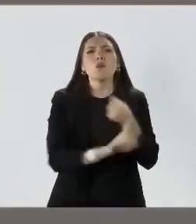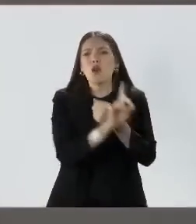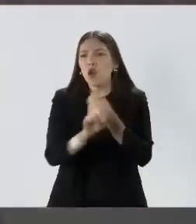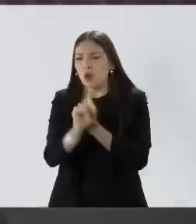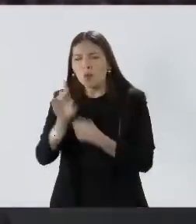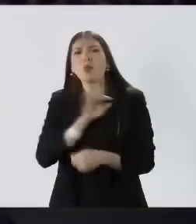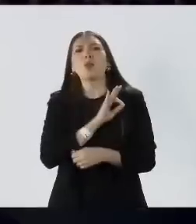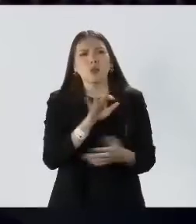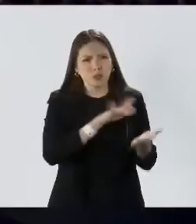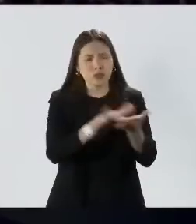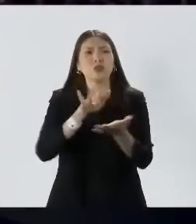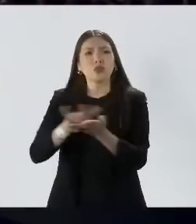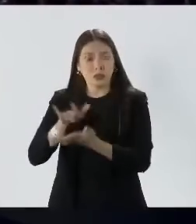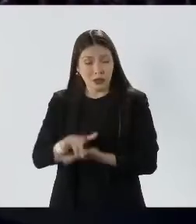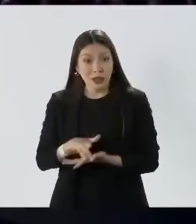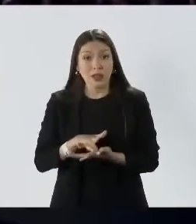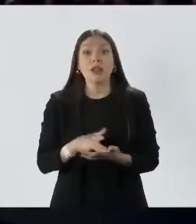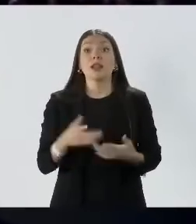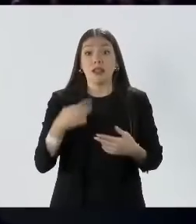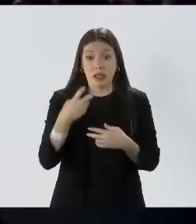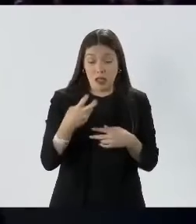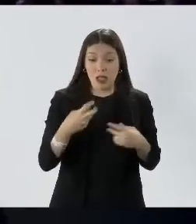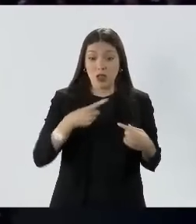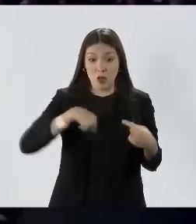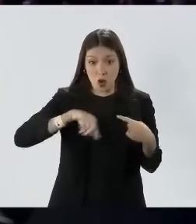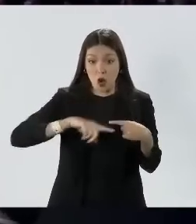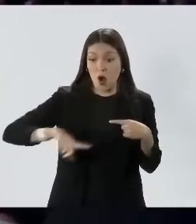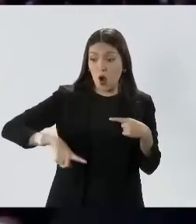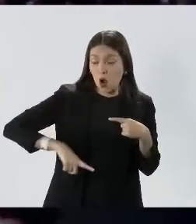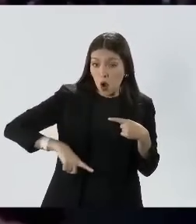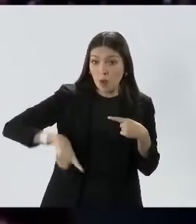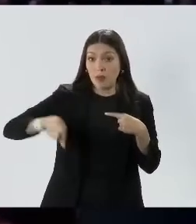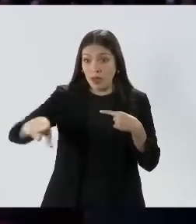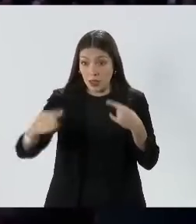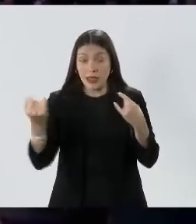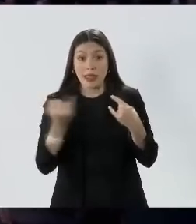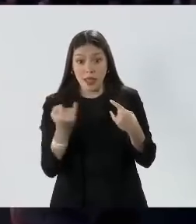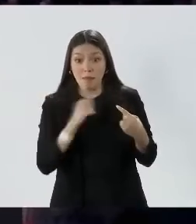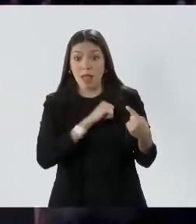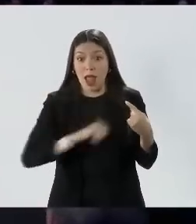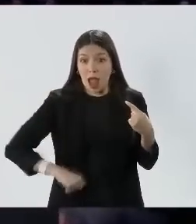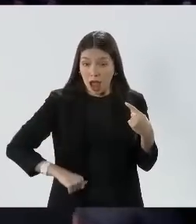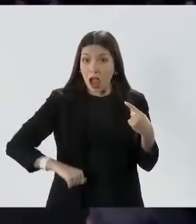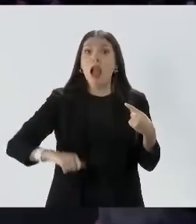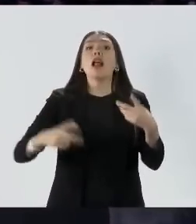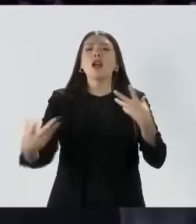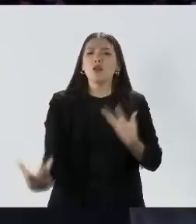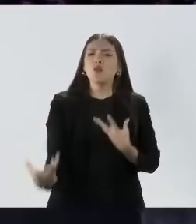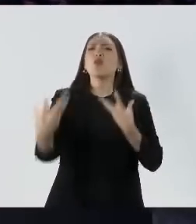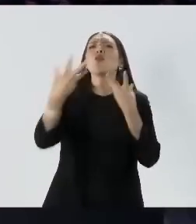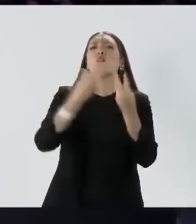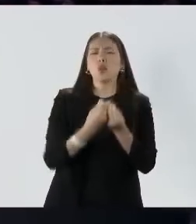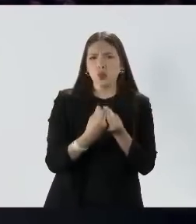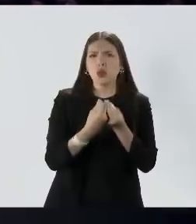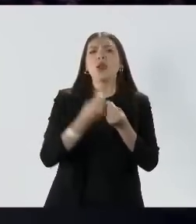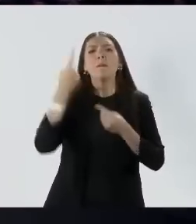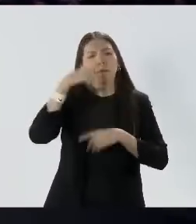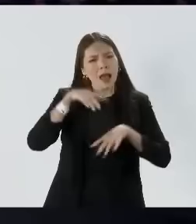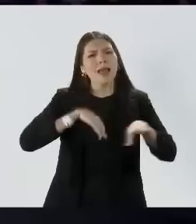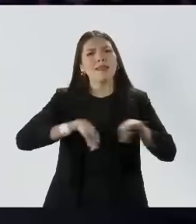que trabaj trabajar juntos de la mano como lo hemos hecho en estos primeros 100 días